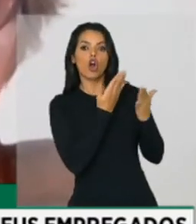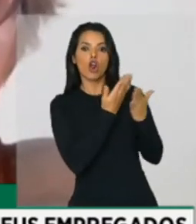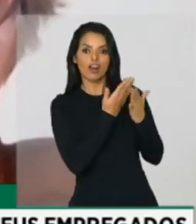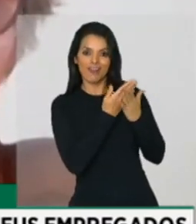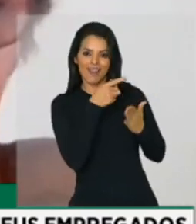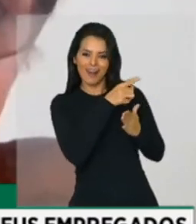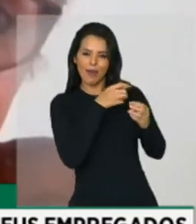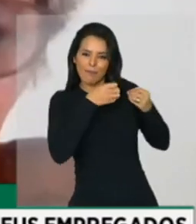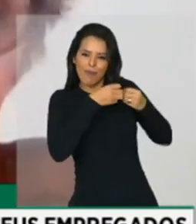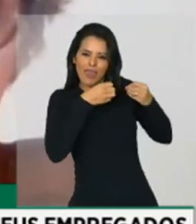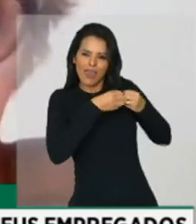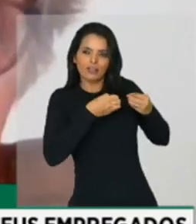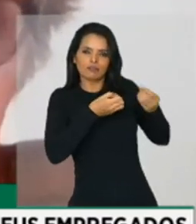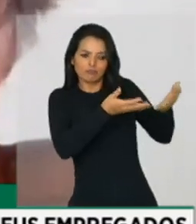ACOLHIA OS... OS MENINOS E MENINAS DA COMUNIDADE, UMA